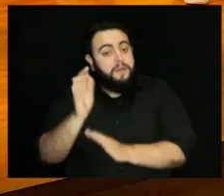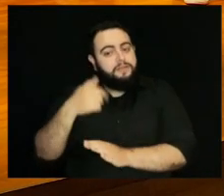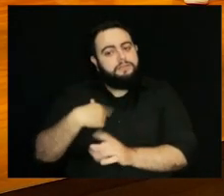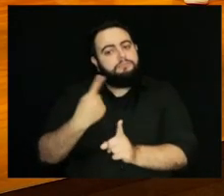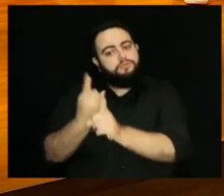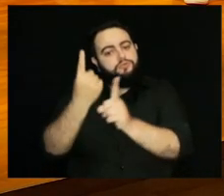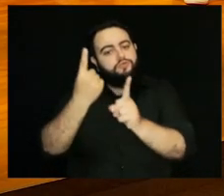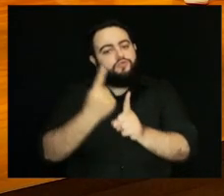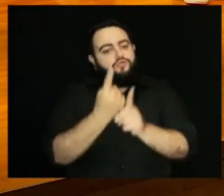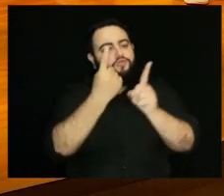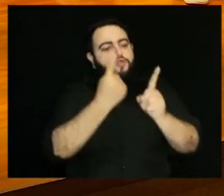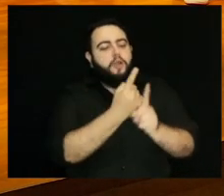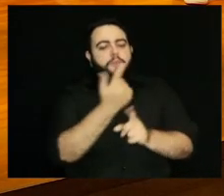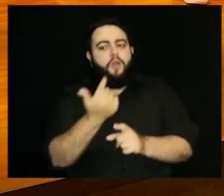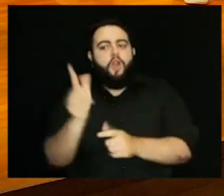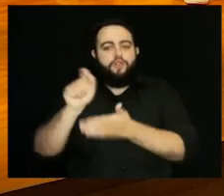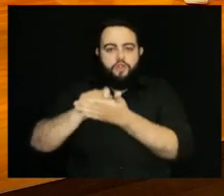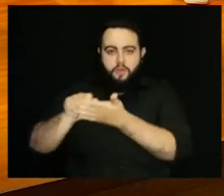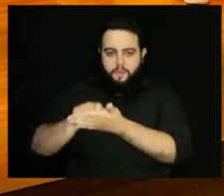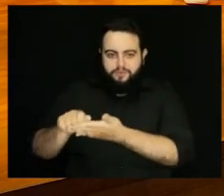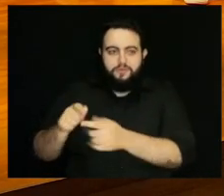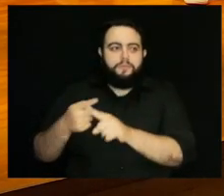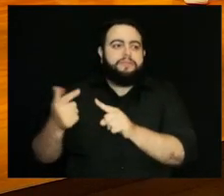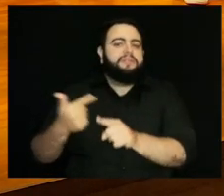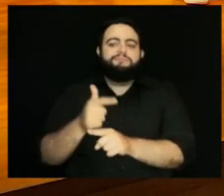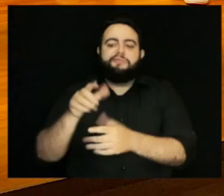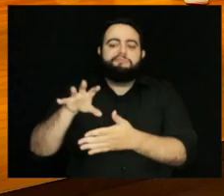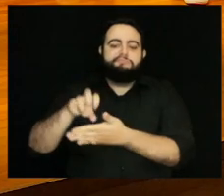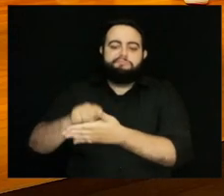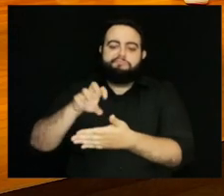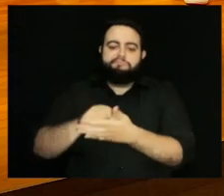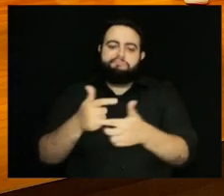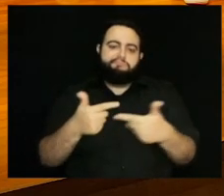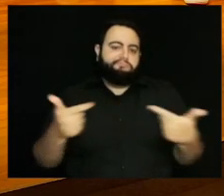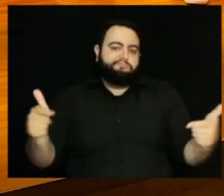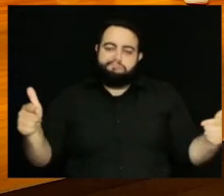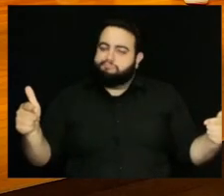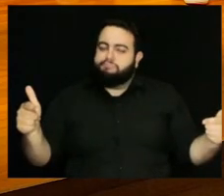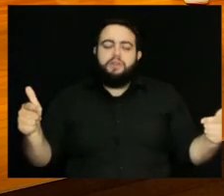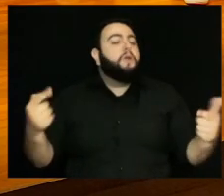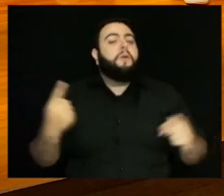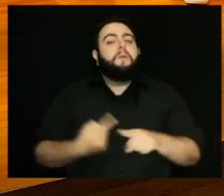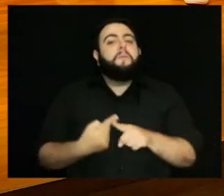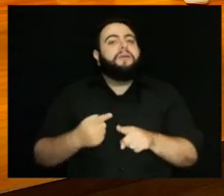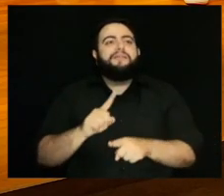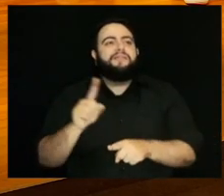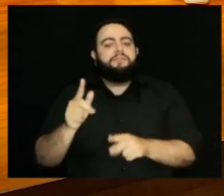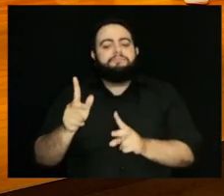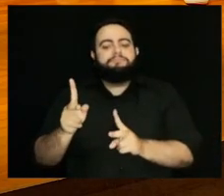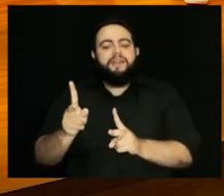geração, mas que não tinha um registro, que não tem registro porque não se editava mais partituras, não